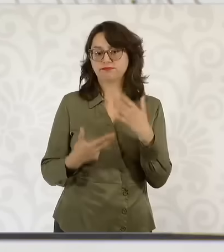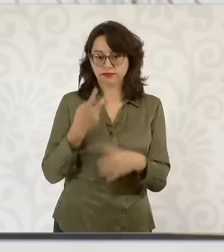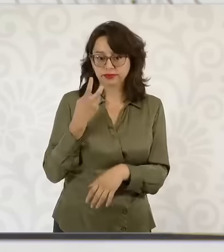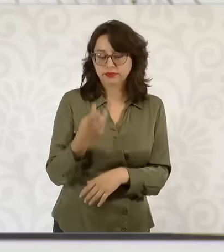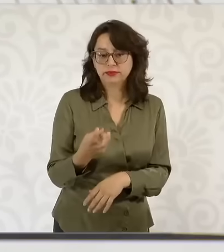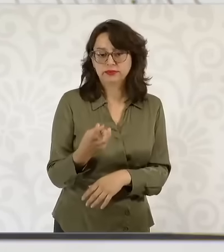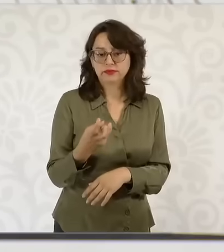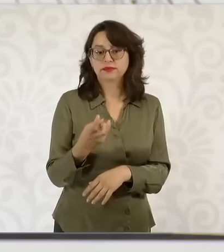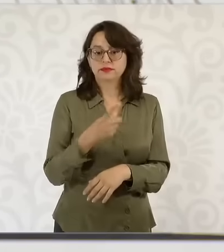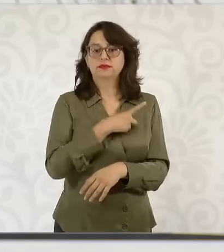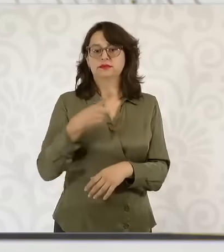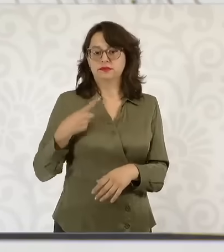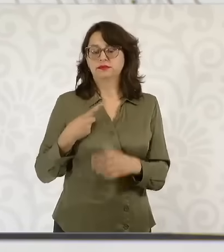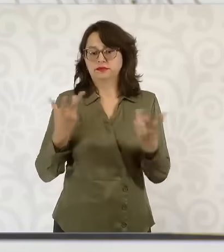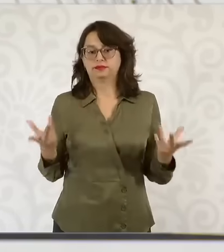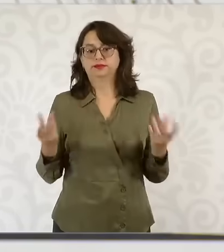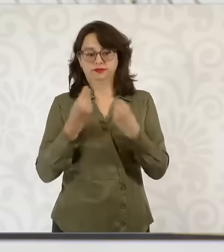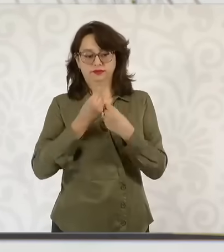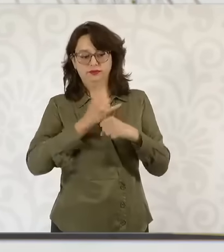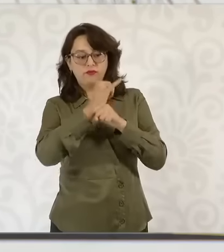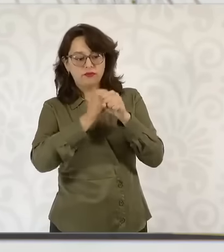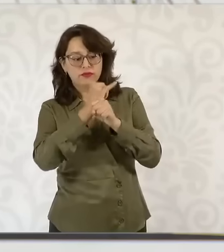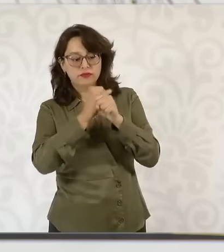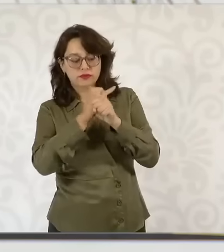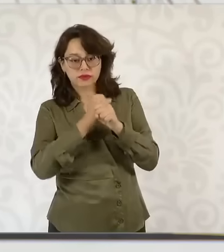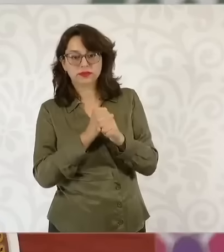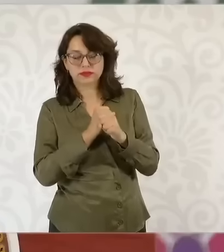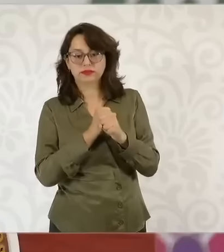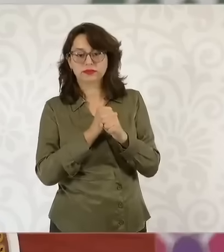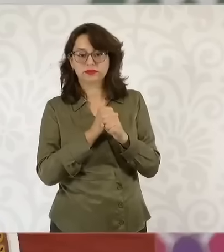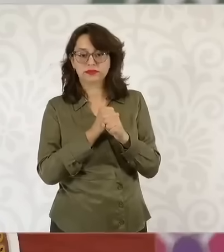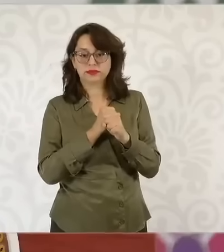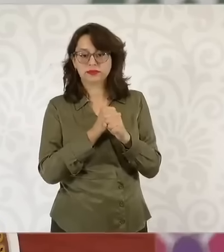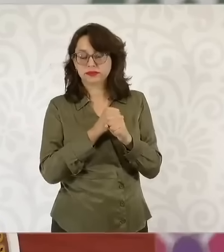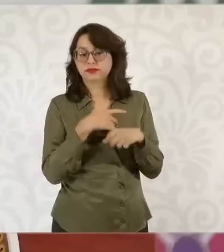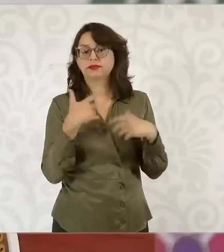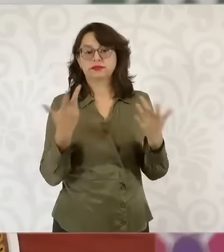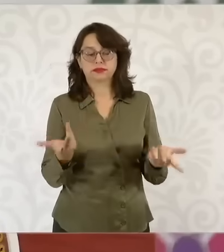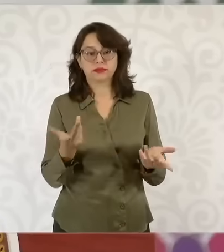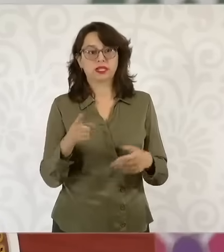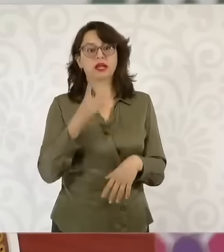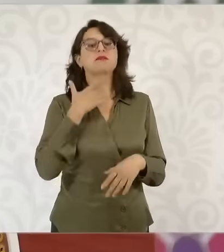eh se hace una colaboración. De todas maneras, si el combustible viene de Estados Unidos, pues hay